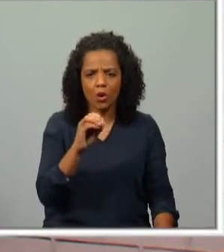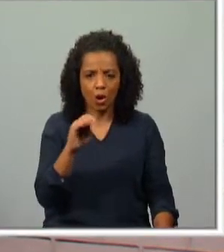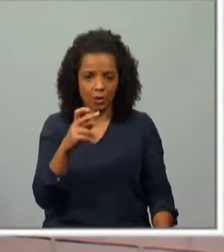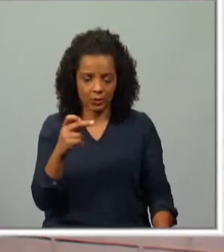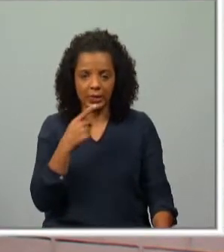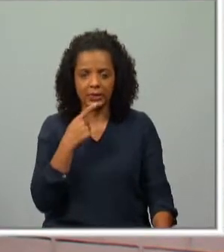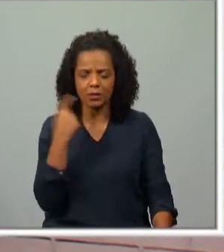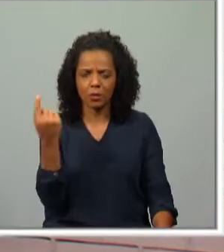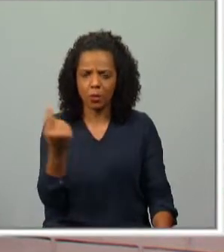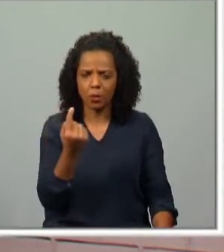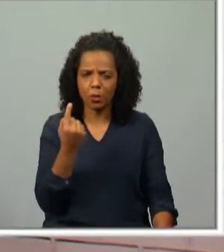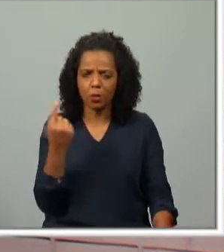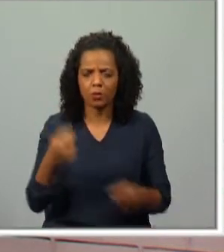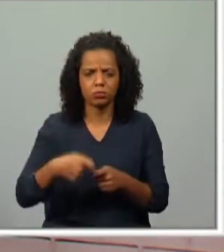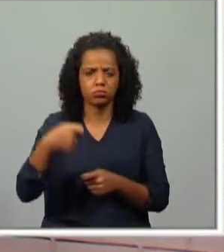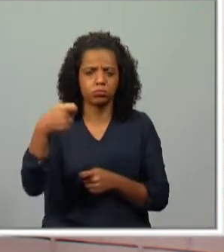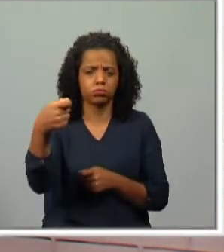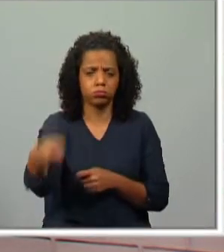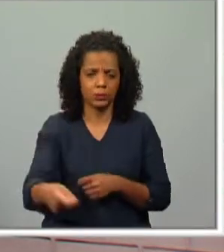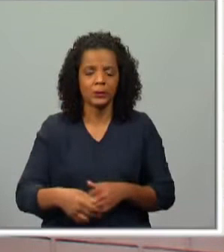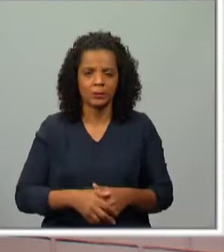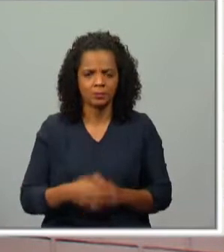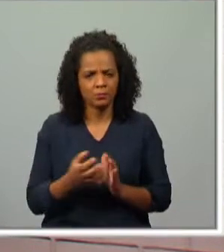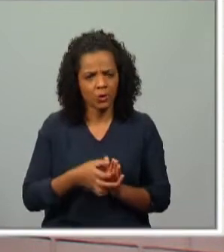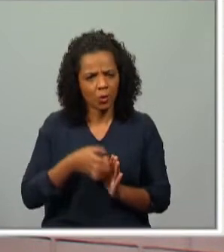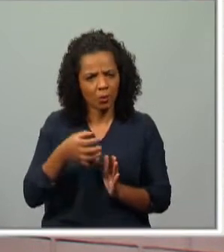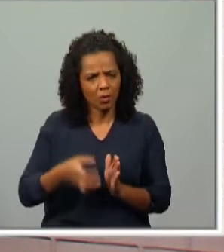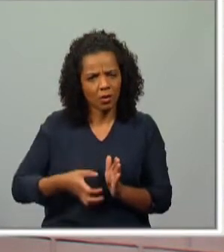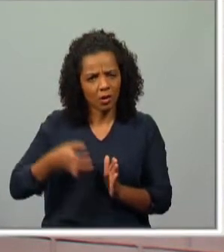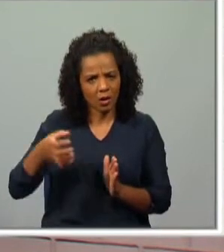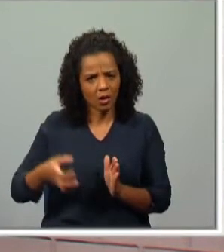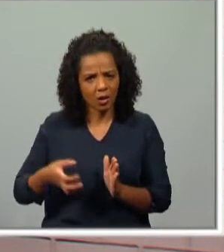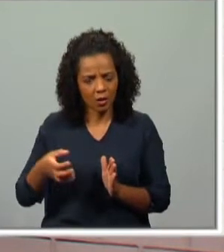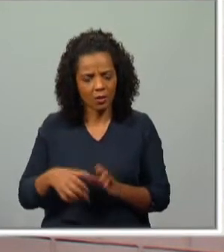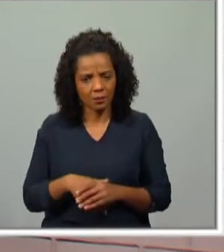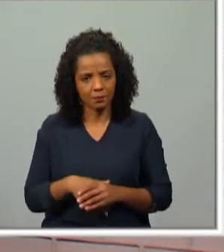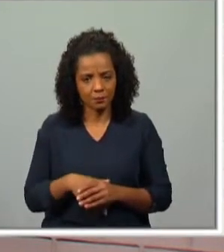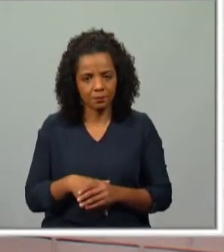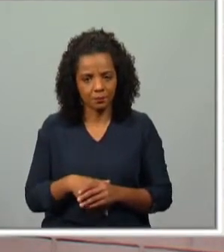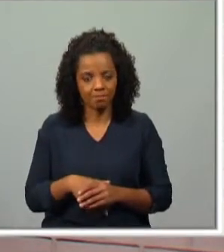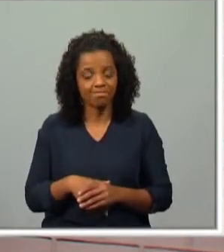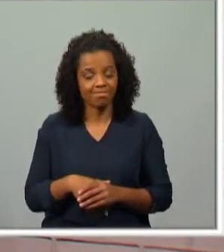prolongada não é e complicada de levar a cabo portanto e aqui é que nós temos 延長時間並不復雜電纜所以這就是我們所擁有的